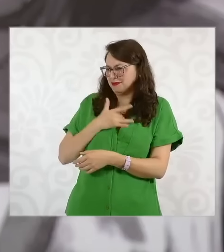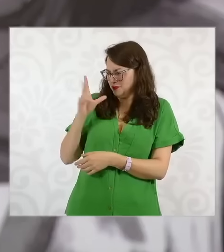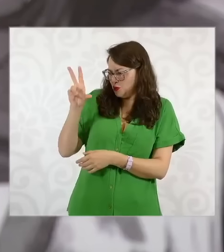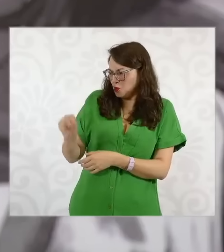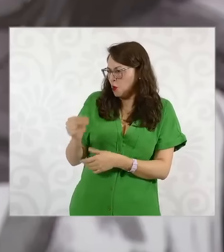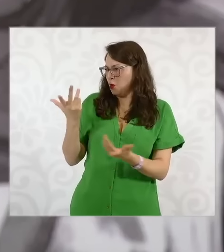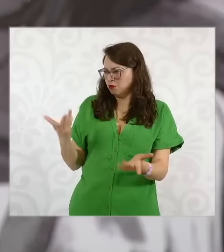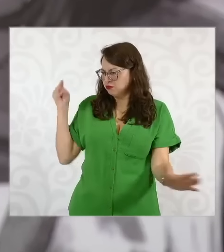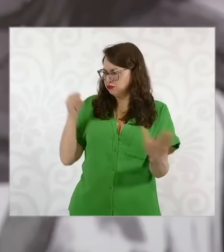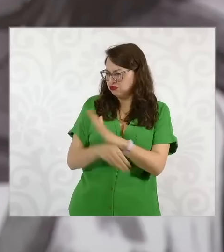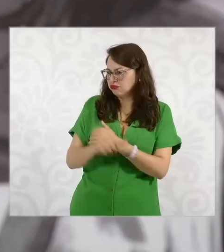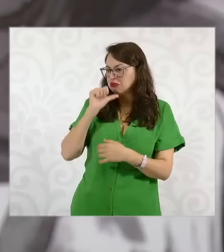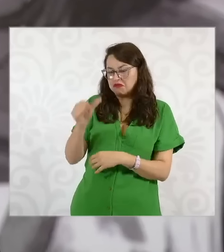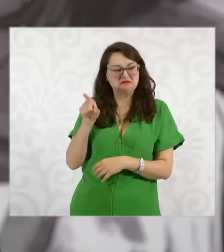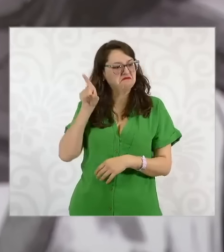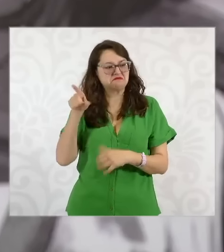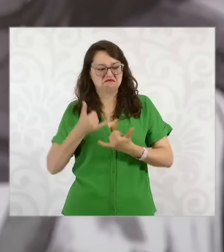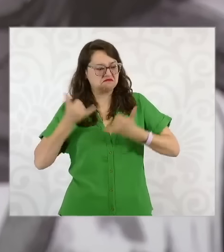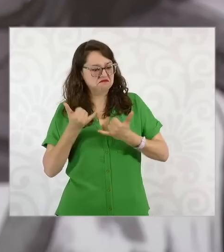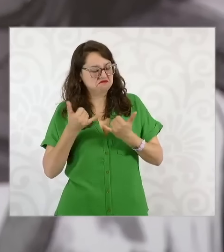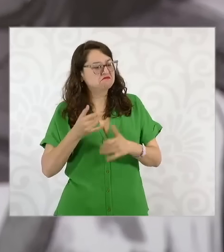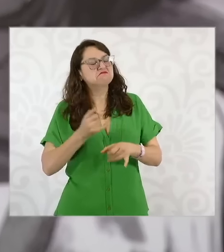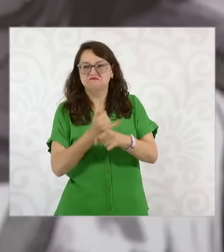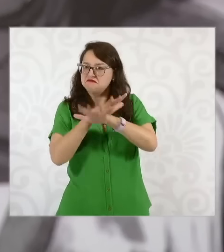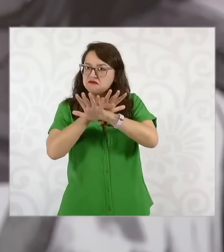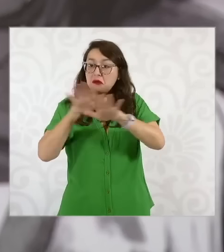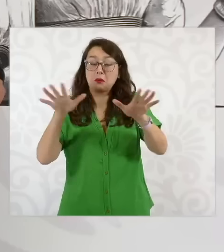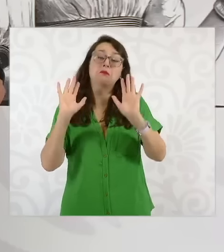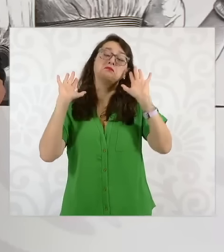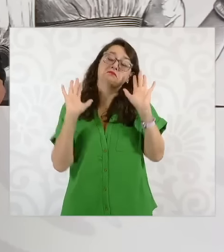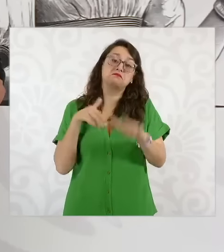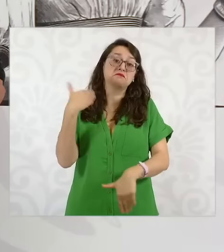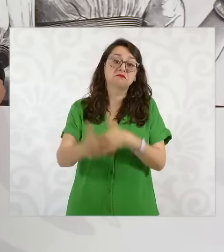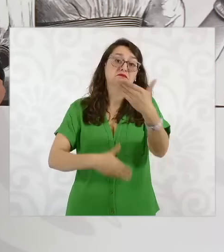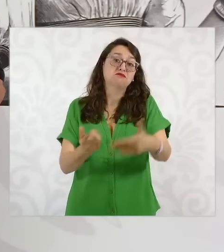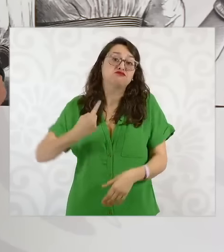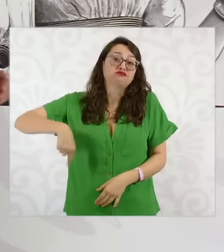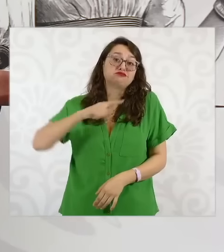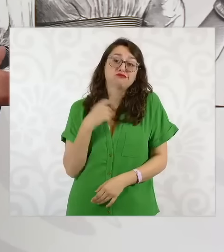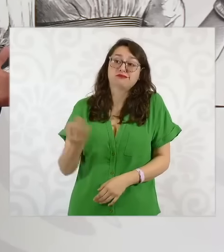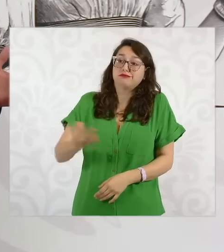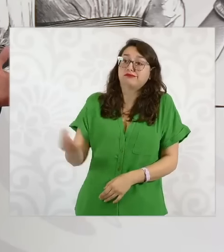para el 2025. Al final de cuentas eh los datos acabaron dando dándonos la la razón. Creemos de